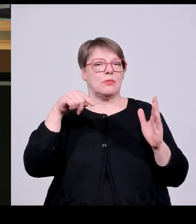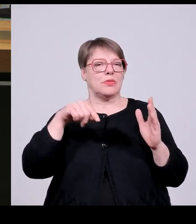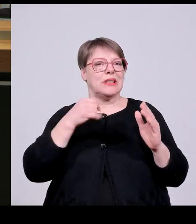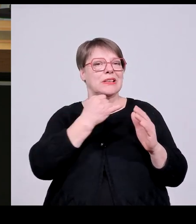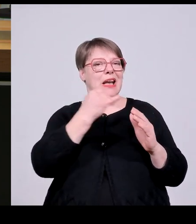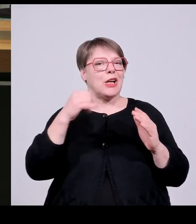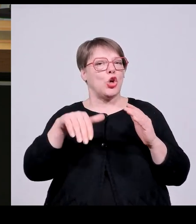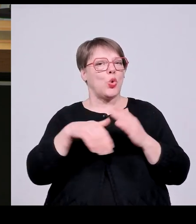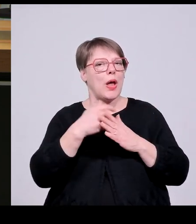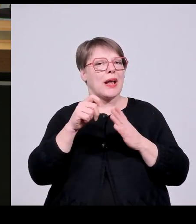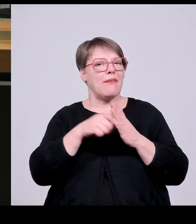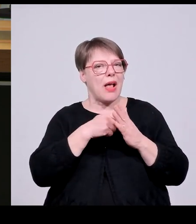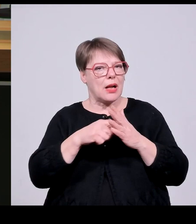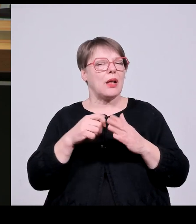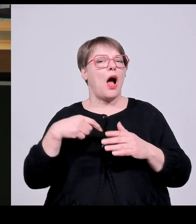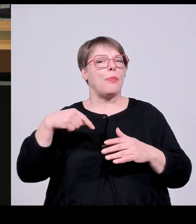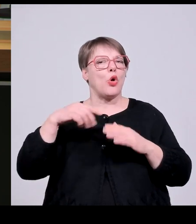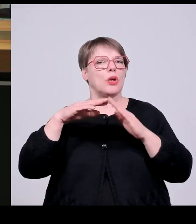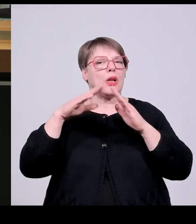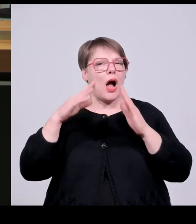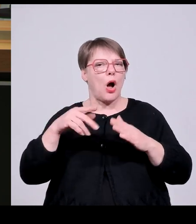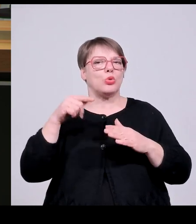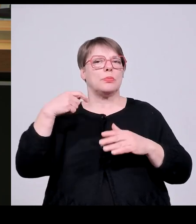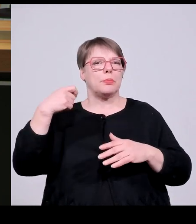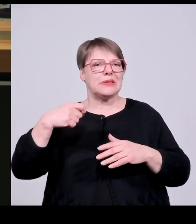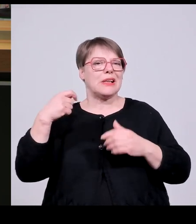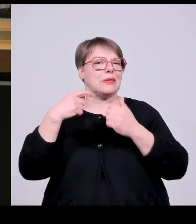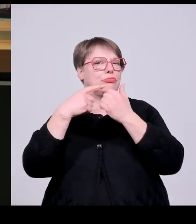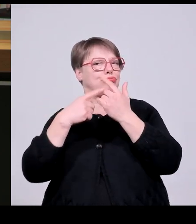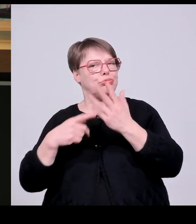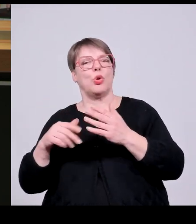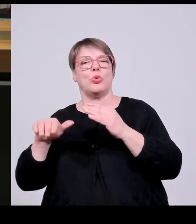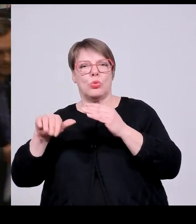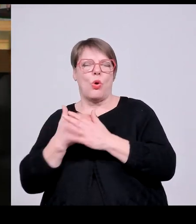die maximale Rechtssicherheit auch in dieser Frage. Vielen Dank.